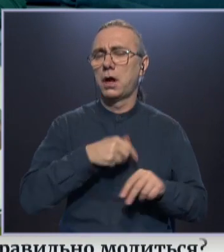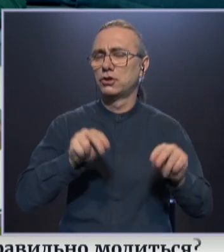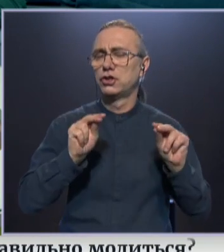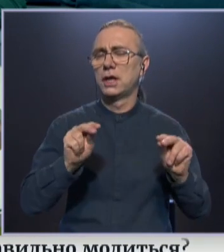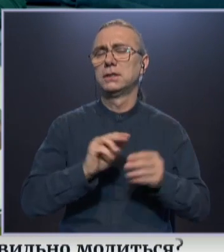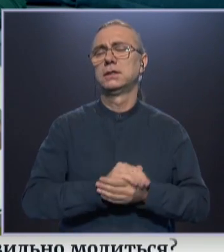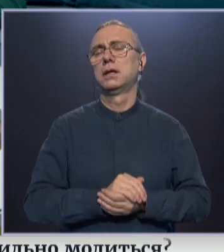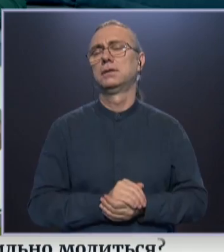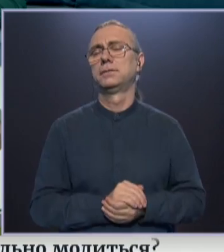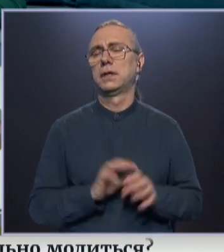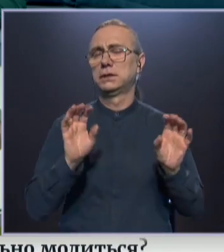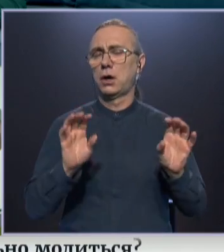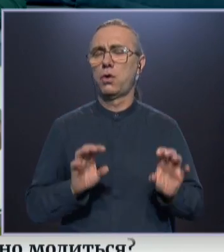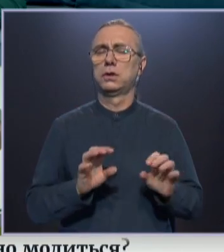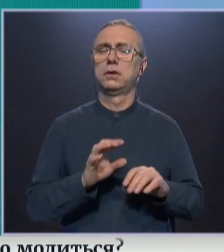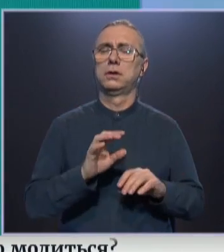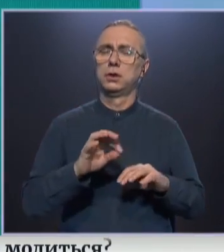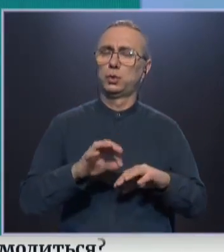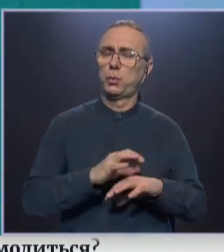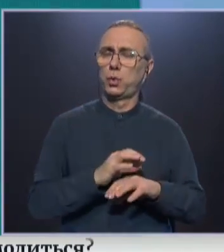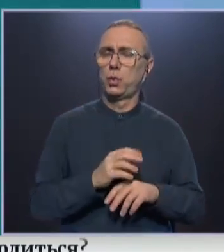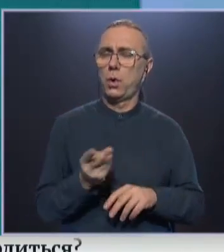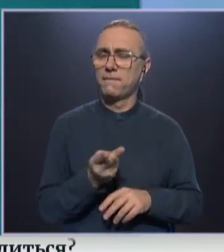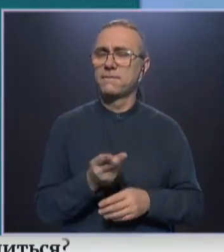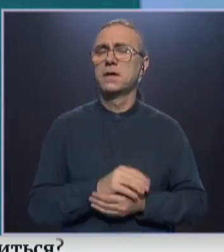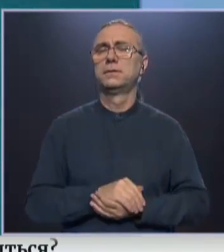веченных супругах и там тоже не по словам Златоуста